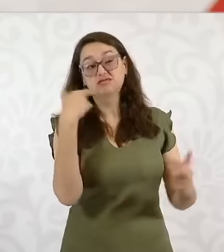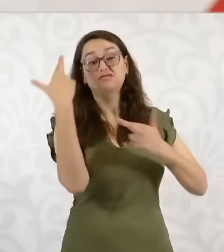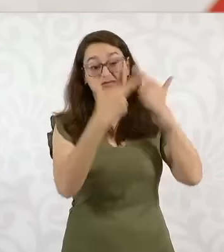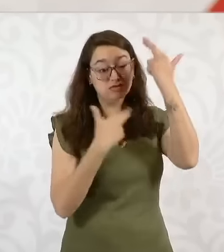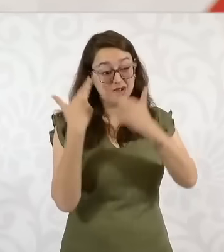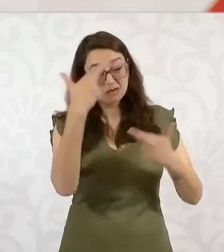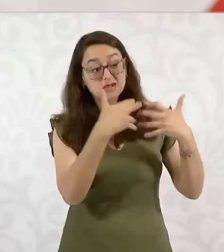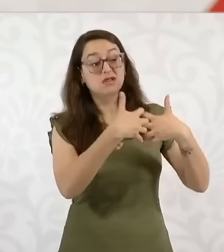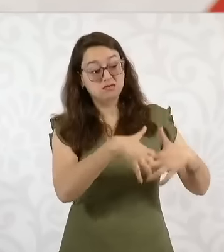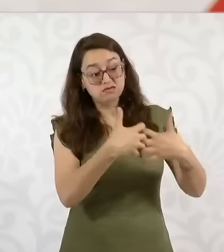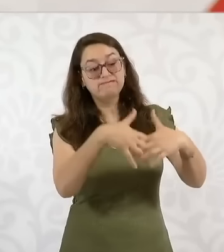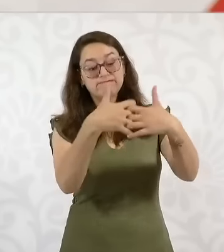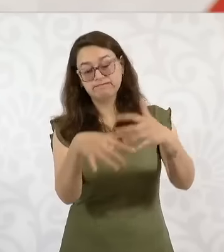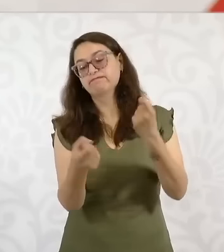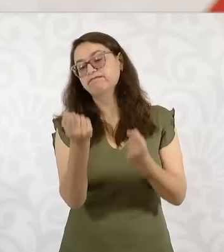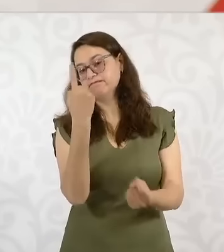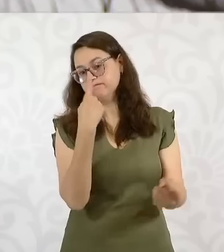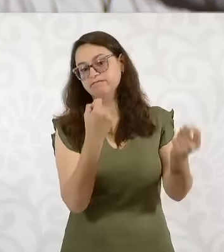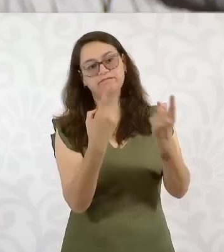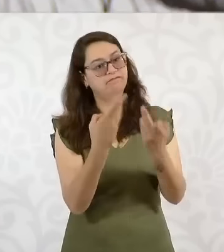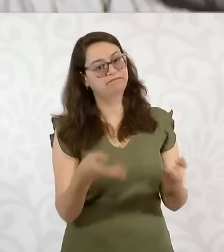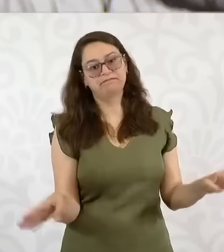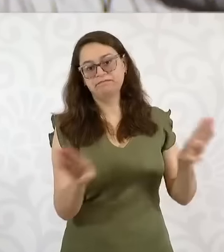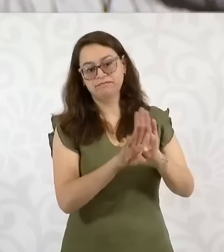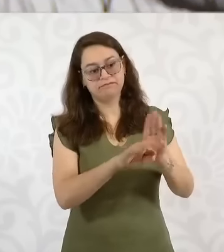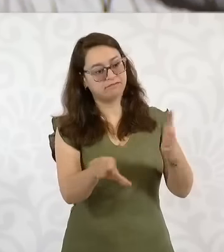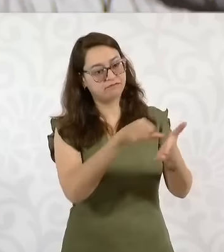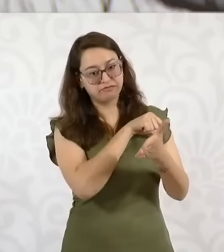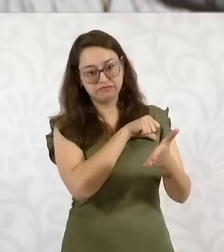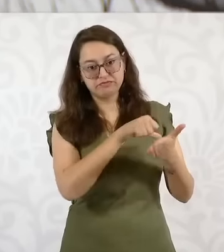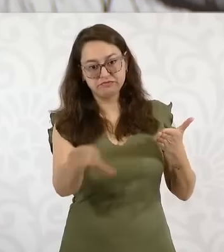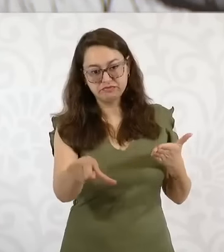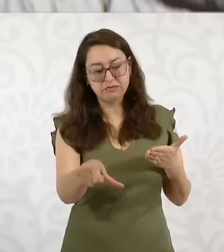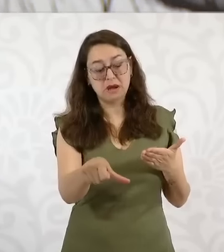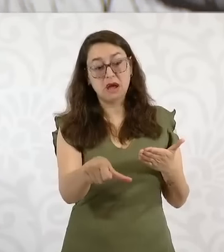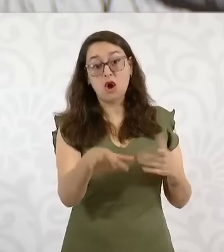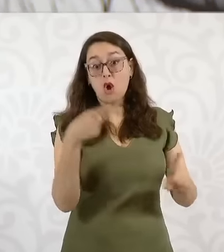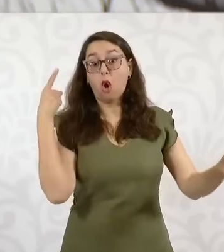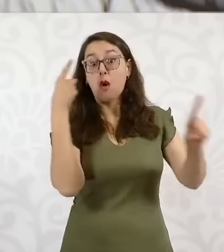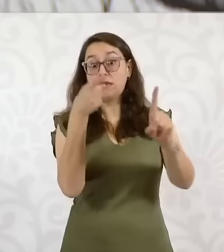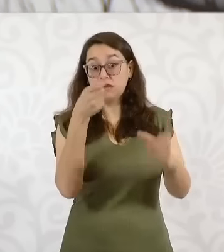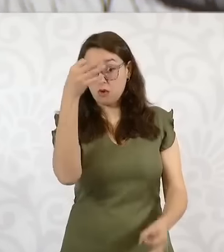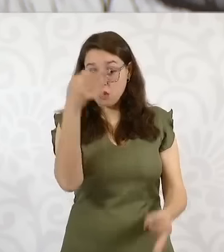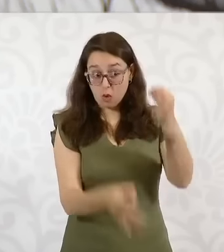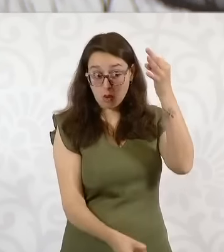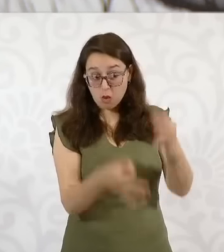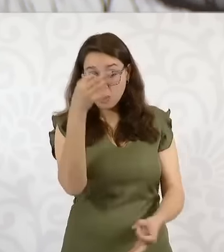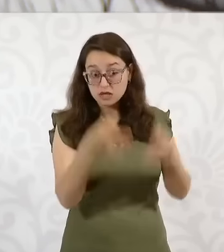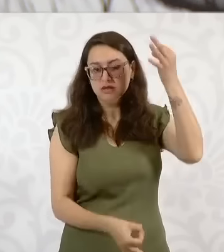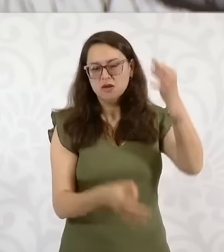empresas. El objetivo no es llevarlos ante la ley, aunque si hubiera un delito ambiental,